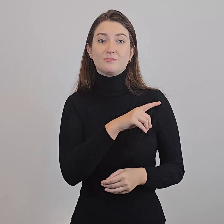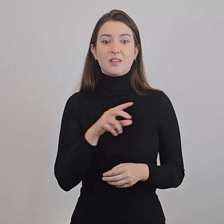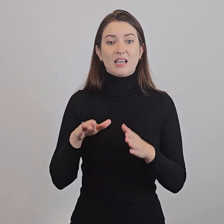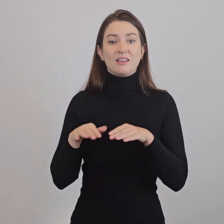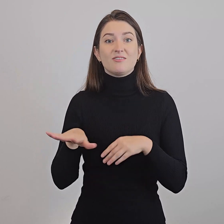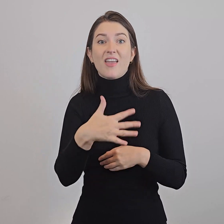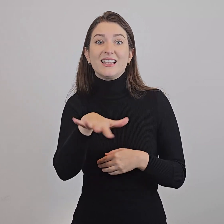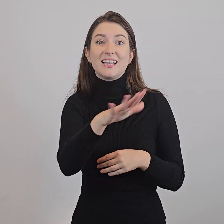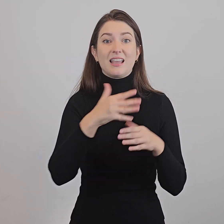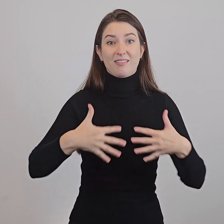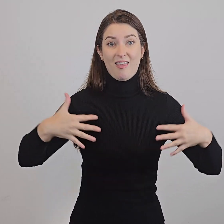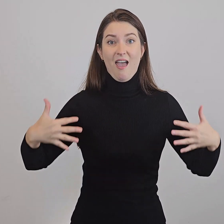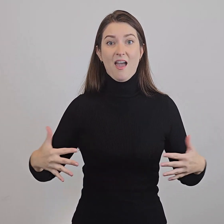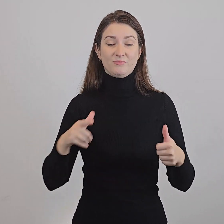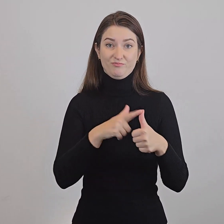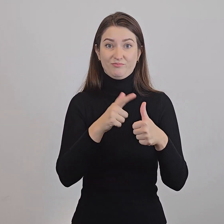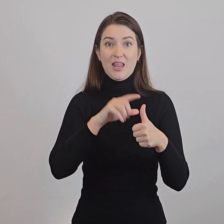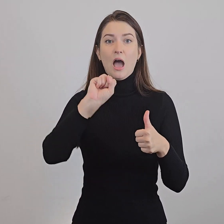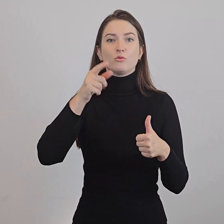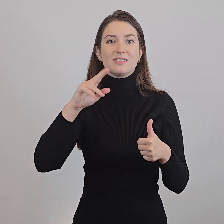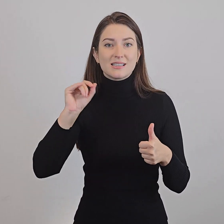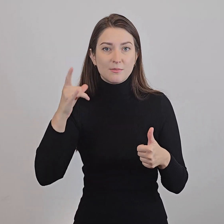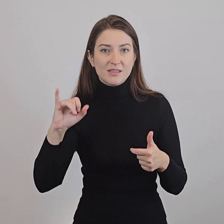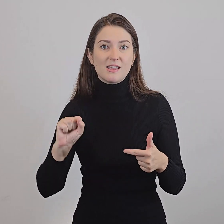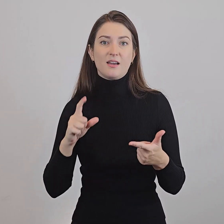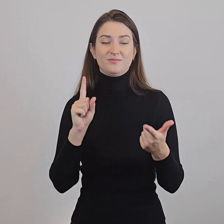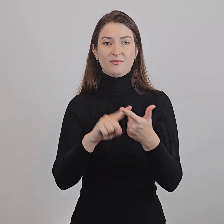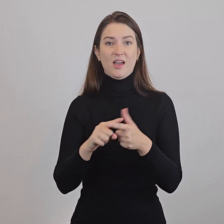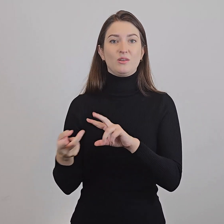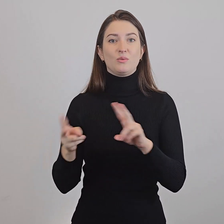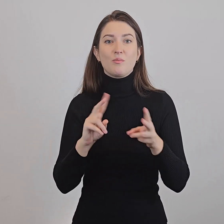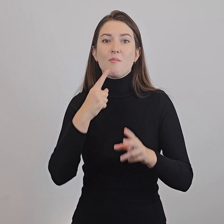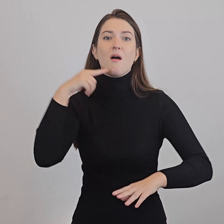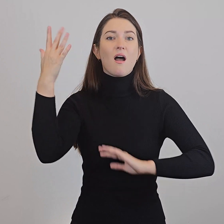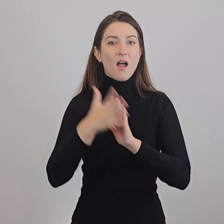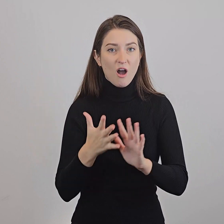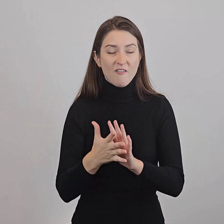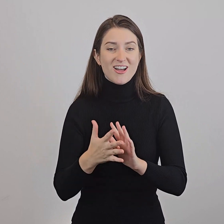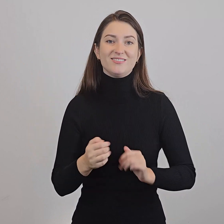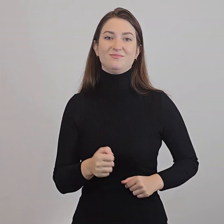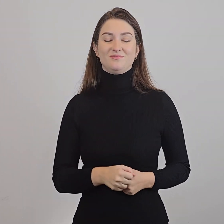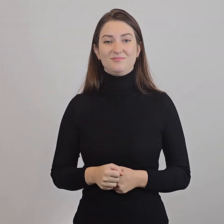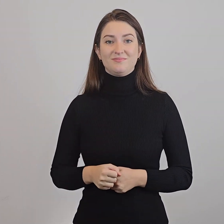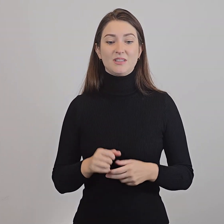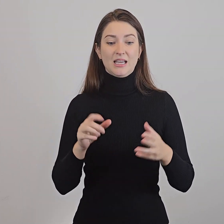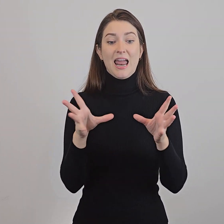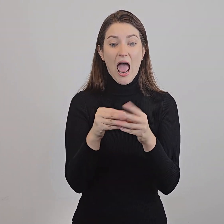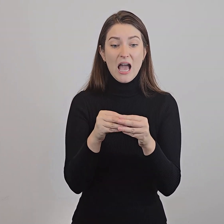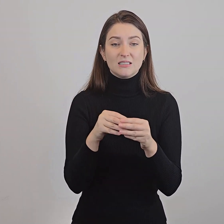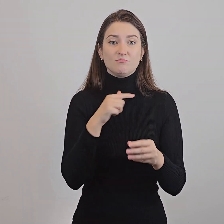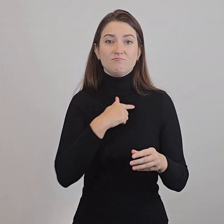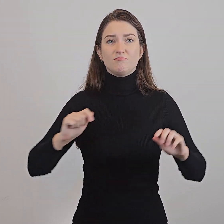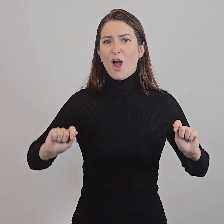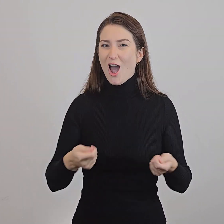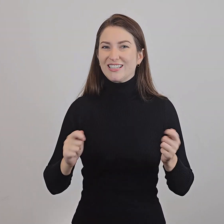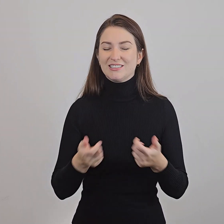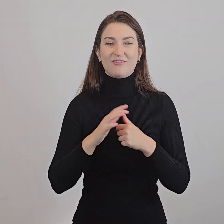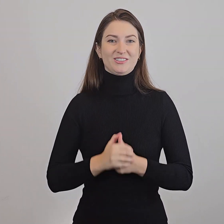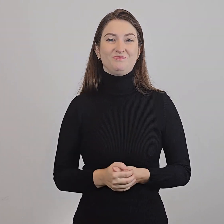Organizujemy także zwiedzanie teatru z audiodeskrypcją i tłumaczeniem na PJM.